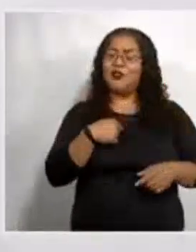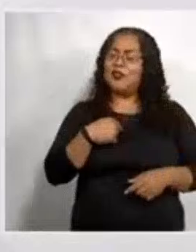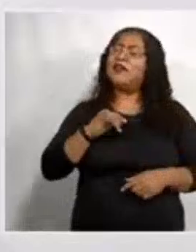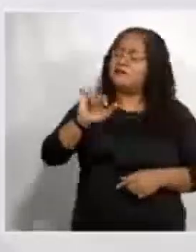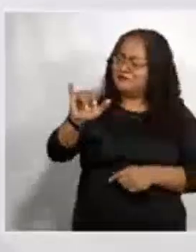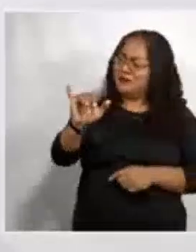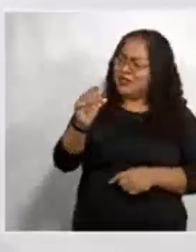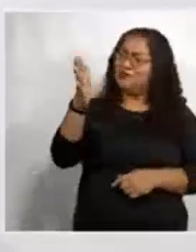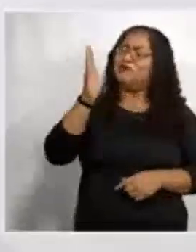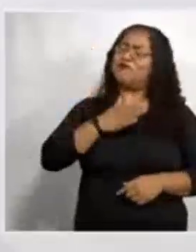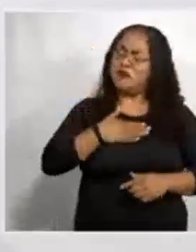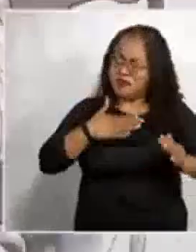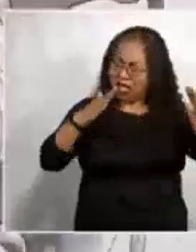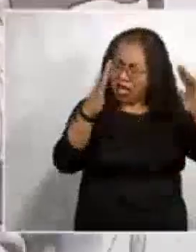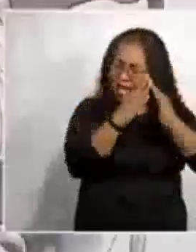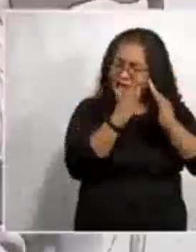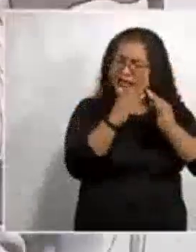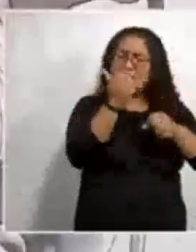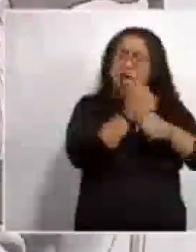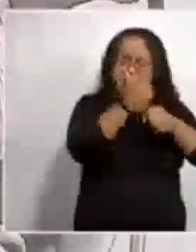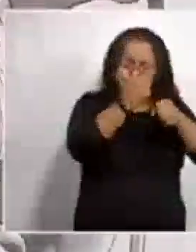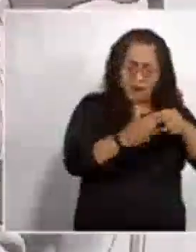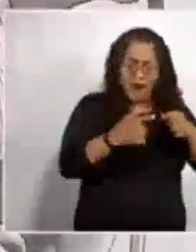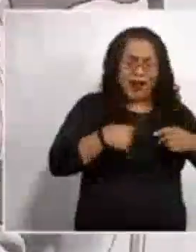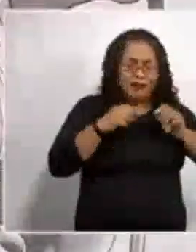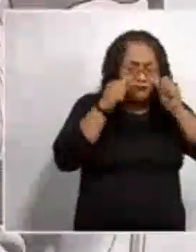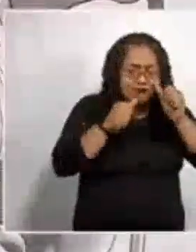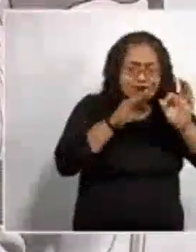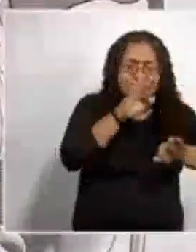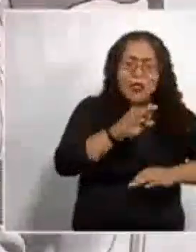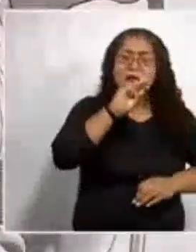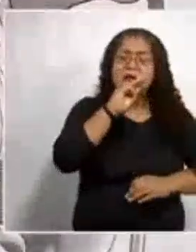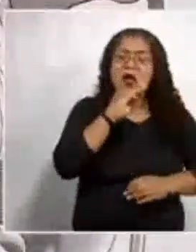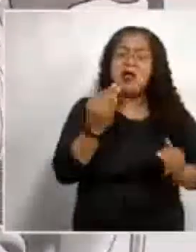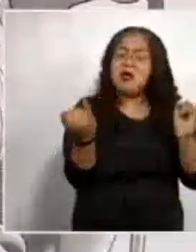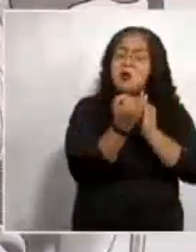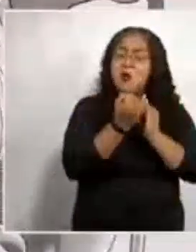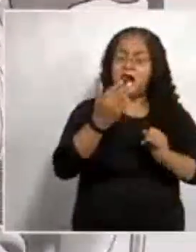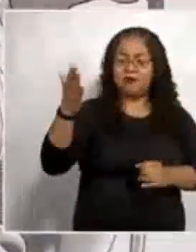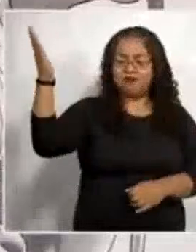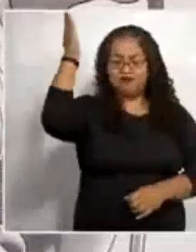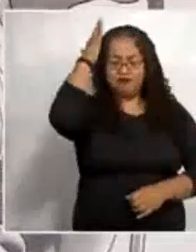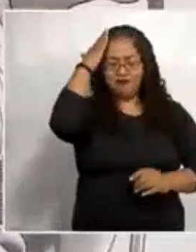soy ama de casa, soy abuela, soy mamá y comandanta suprema de las fuerzas armadas.